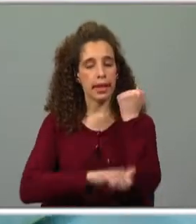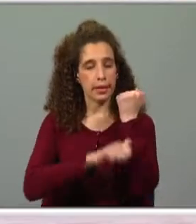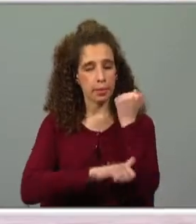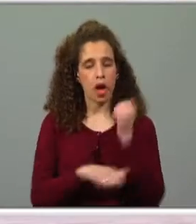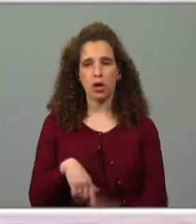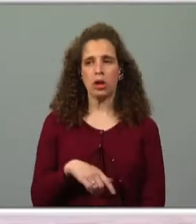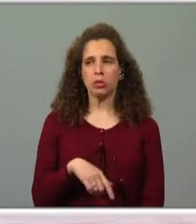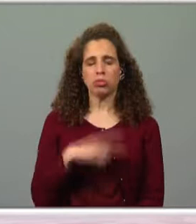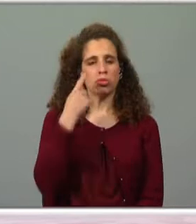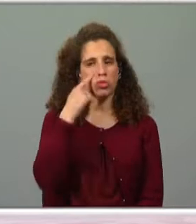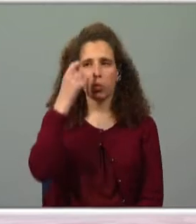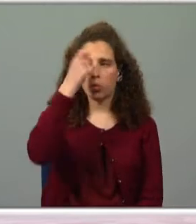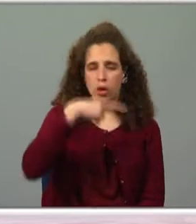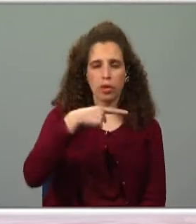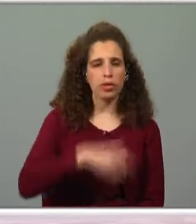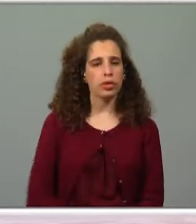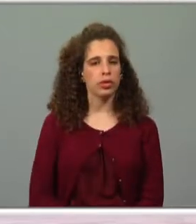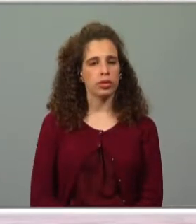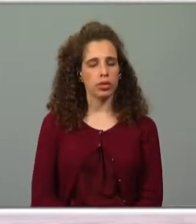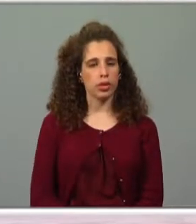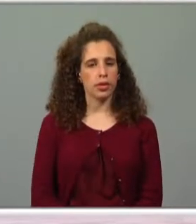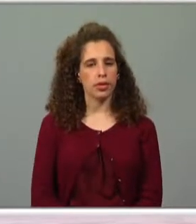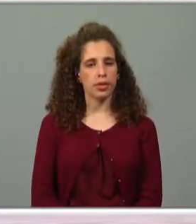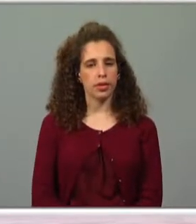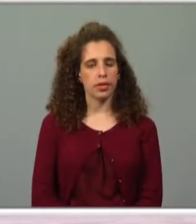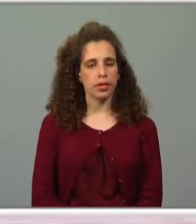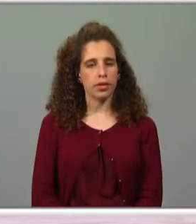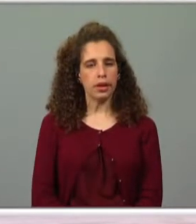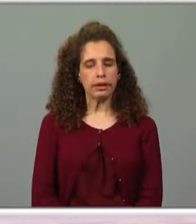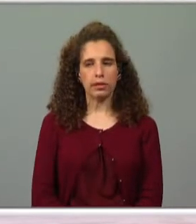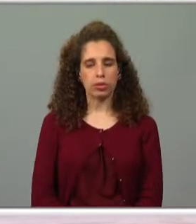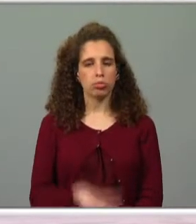a história tivemos então a descobrir algumas coisas 故事然後我們不得不發現一些東西